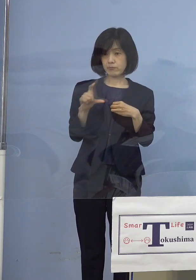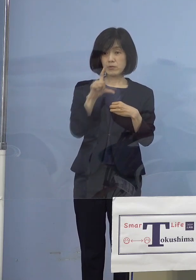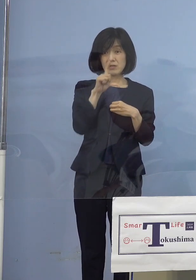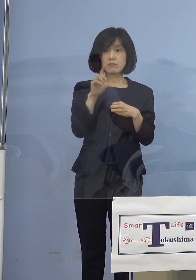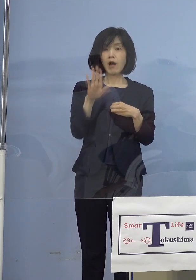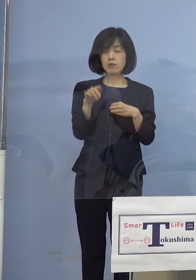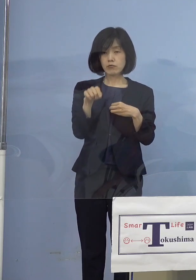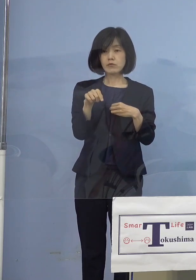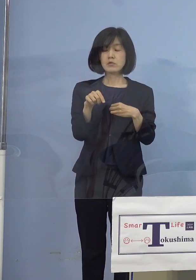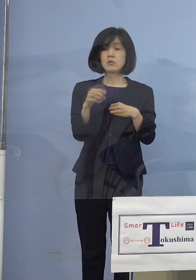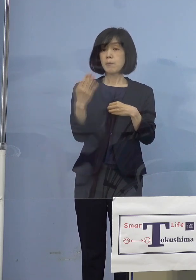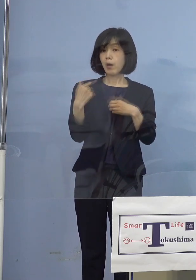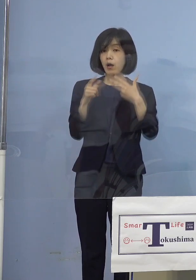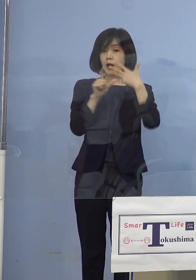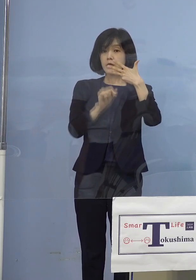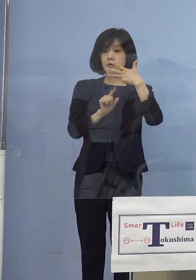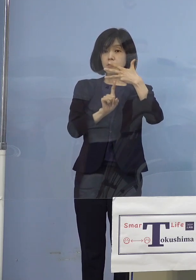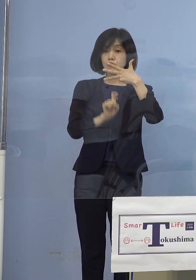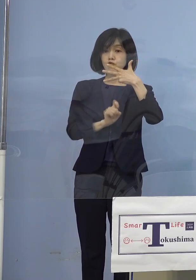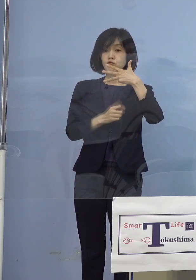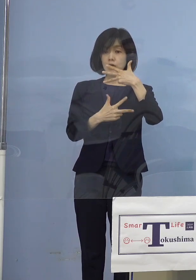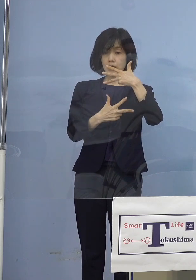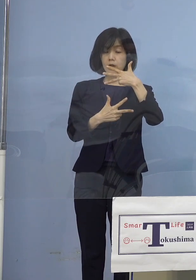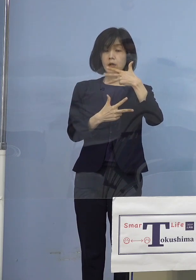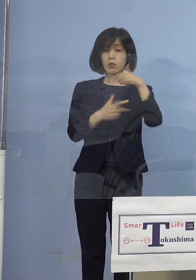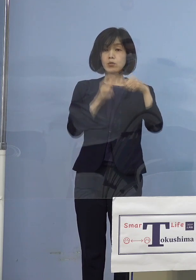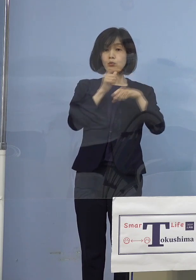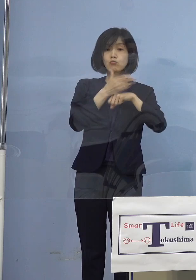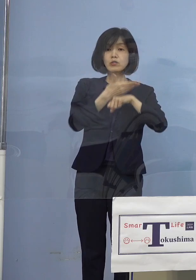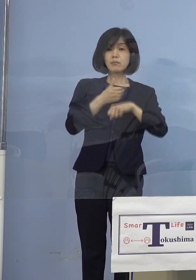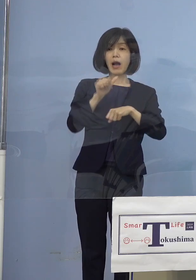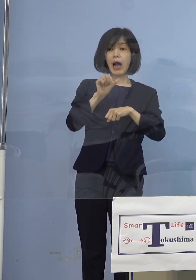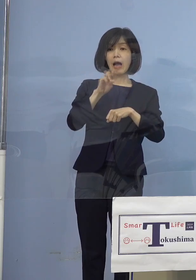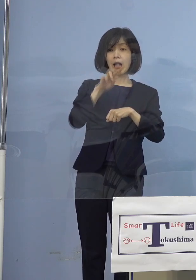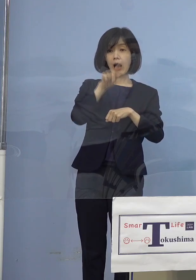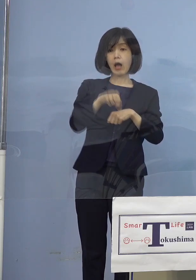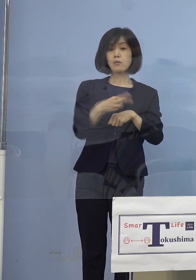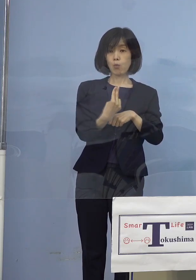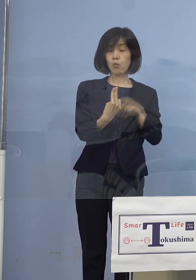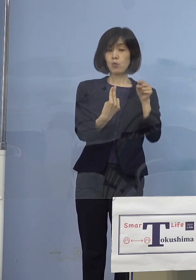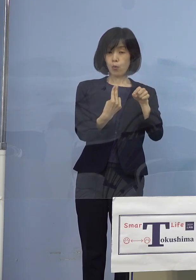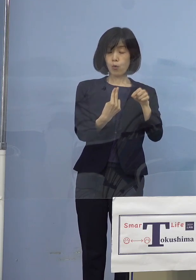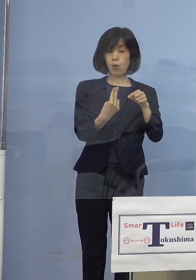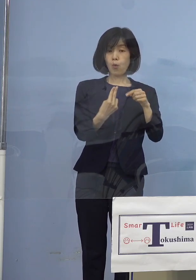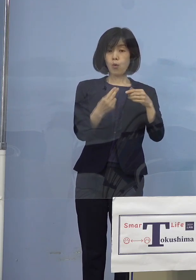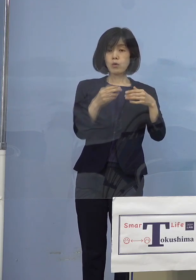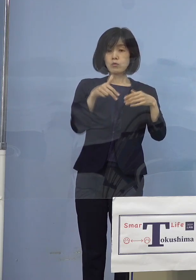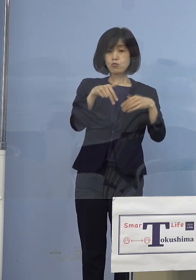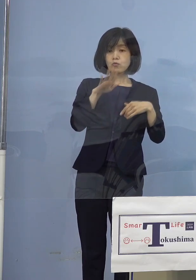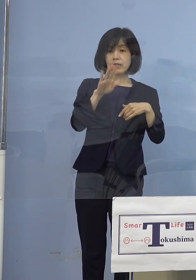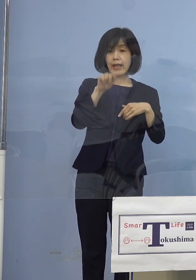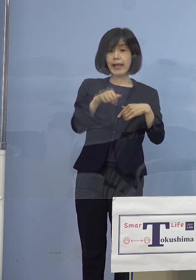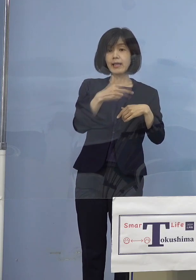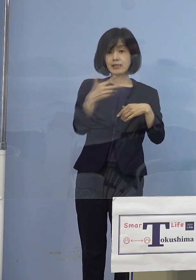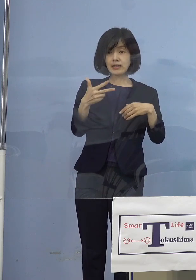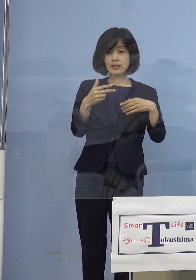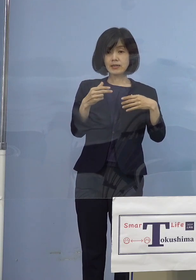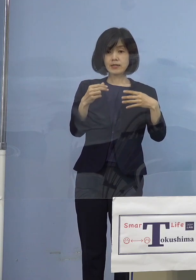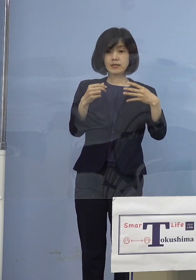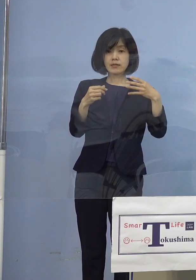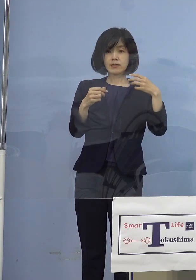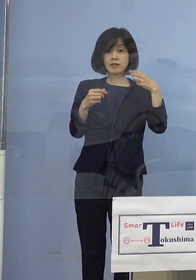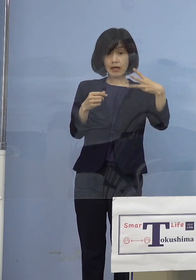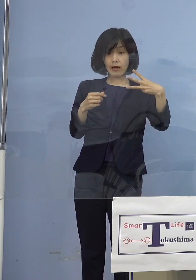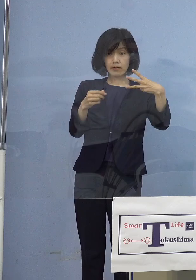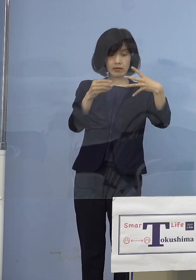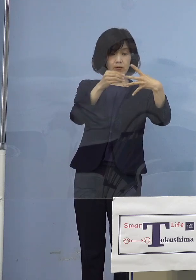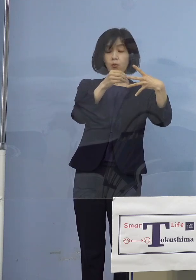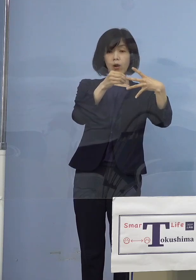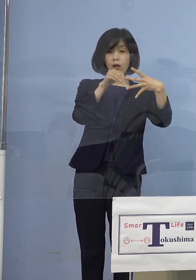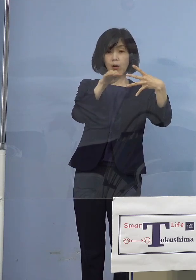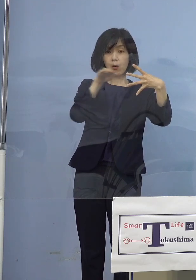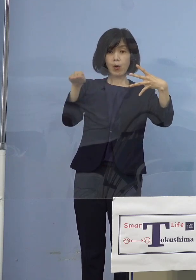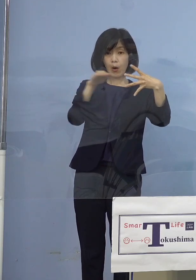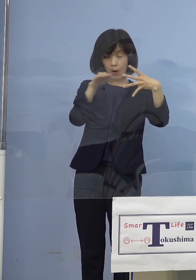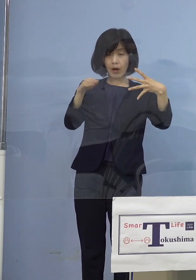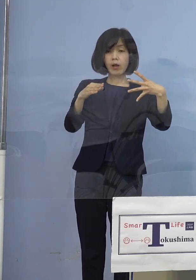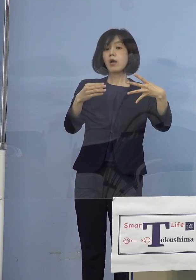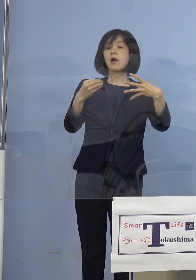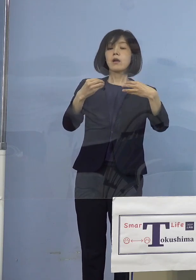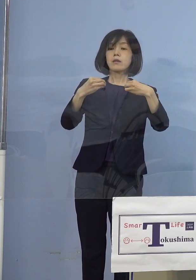8月17日には「とくしまアラート」こちらを「ステージ3」 国で言うところですね 「感染拡大注意・急増」